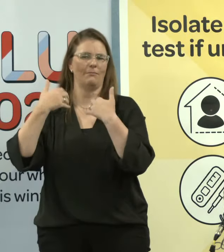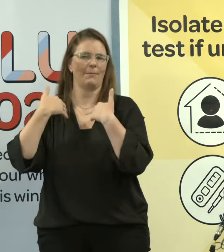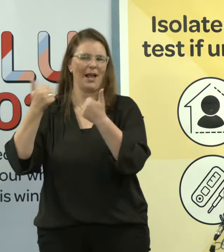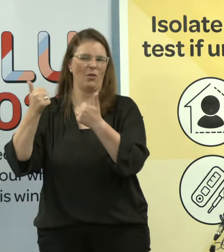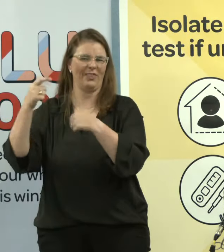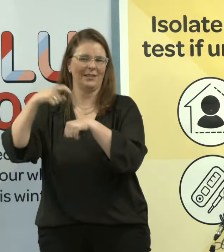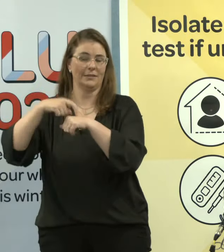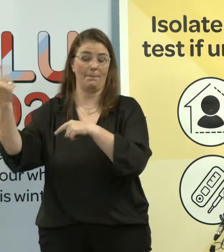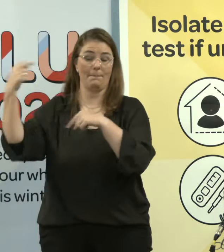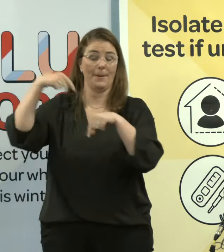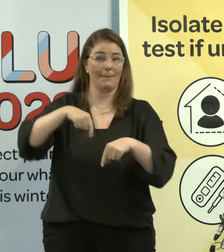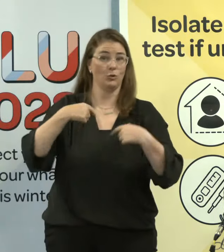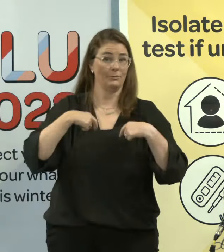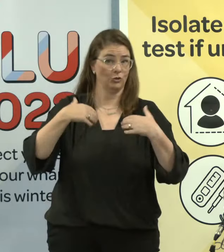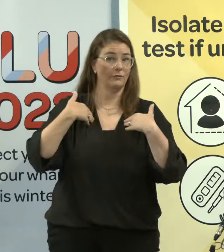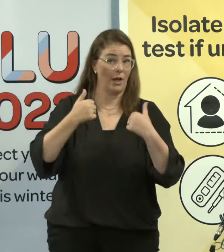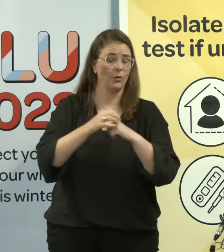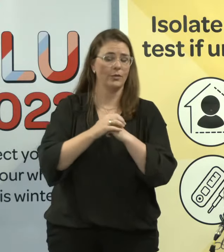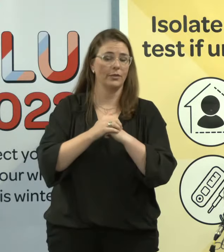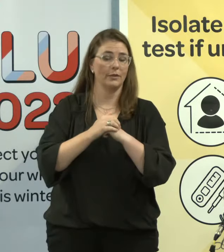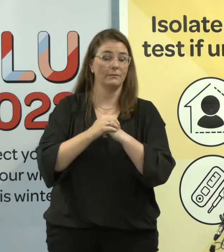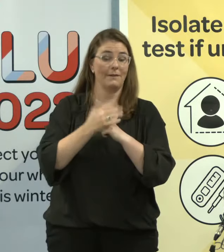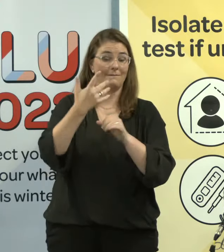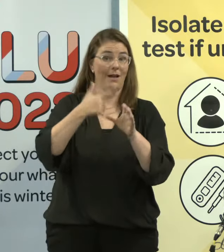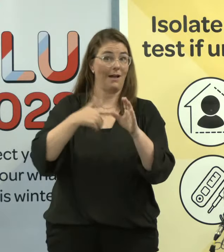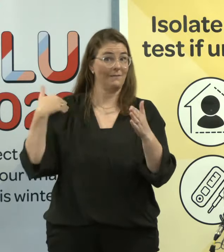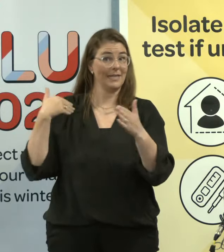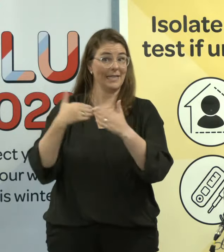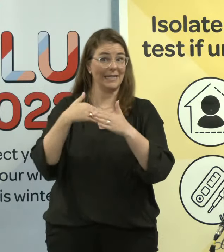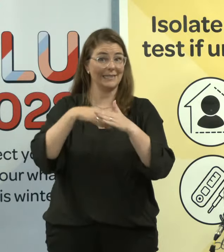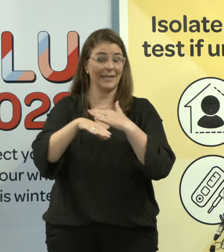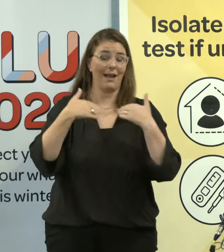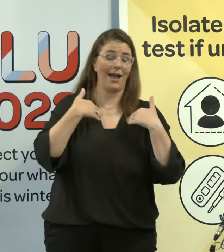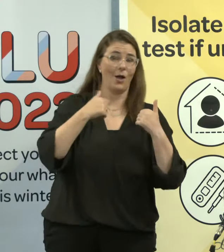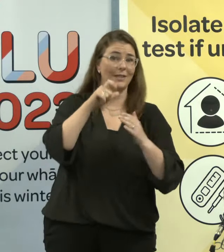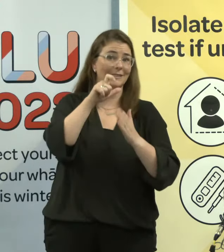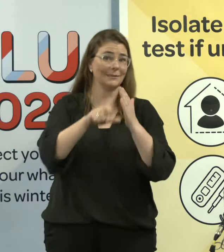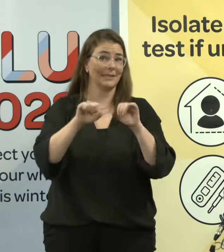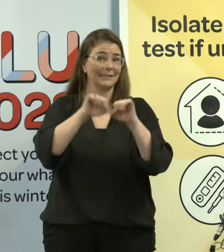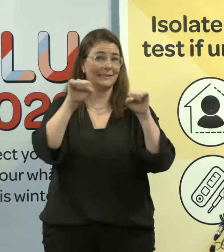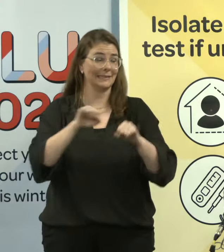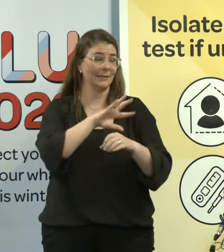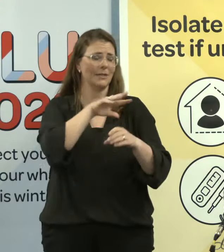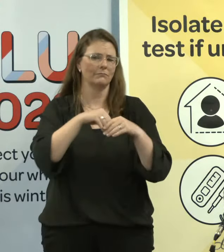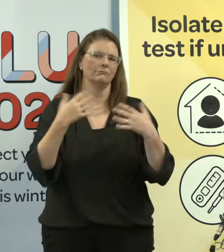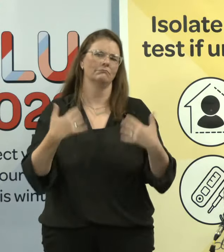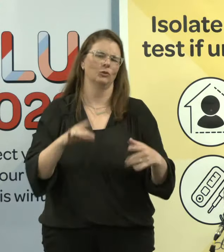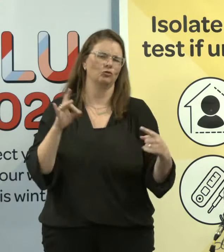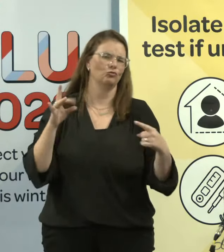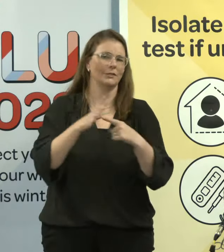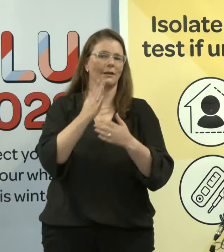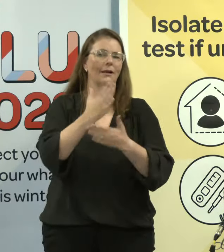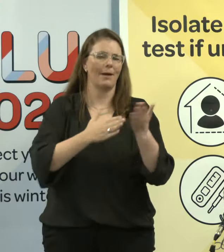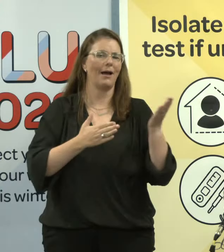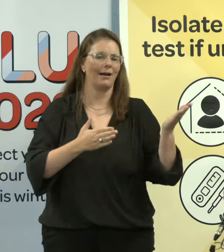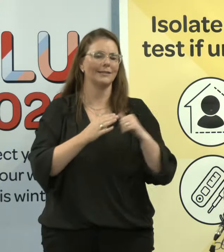Manatu i te tau 2017. I haere mai ia i Heretaunga Hauora